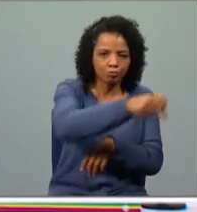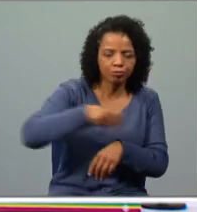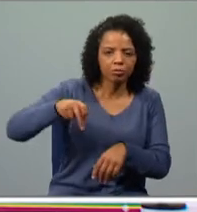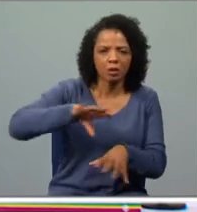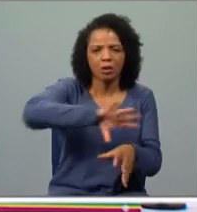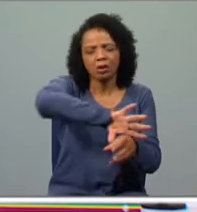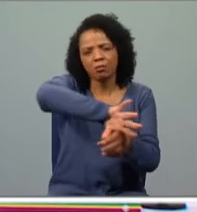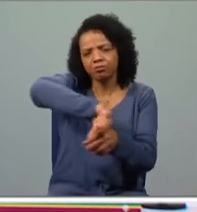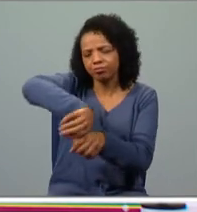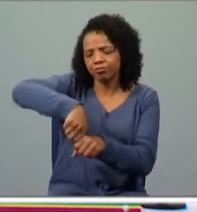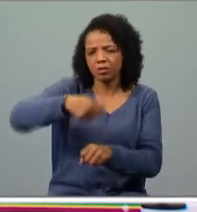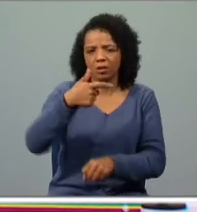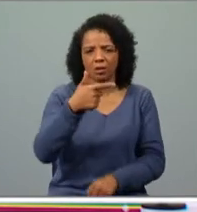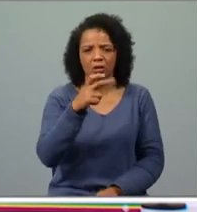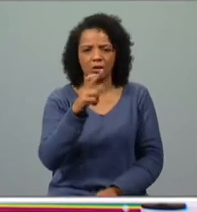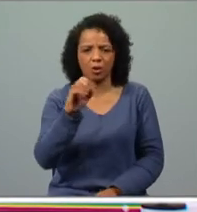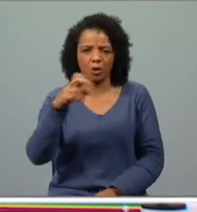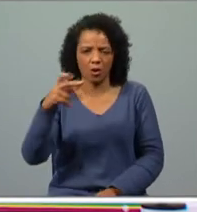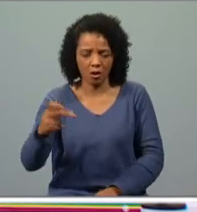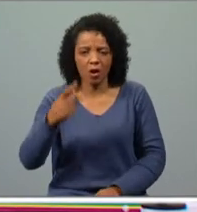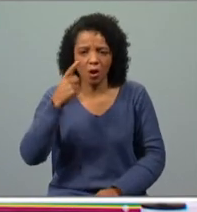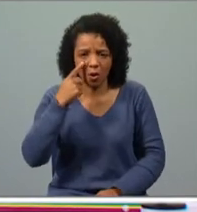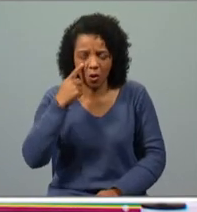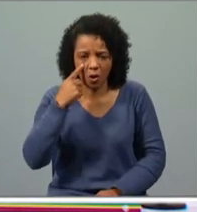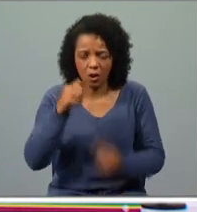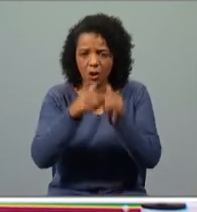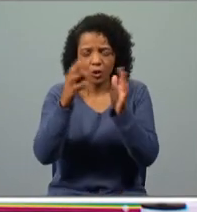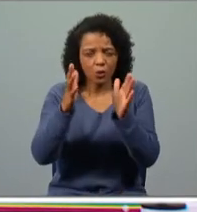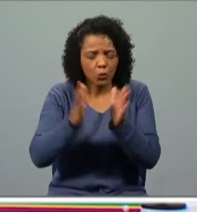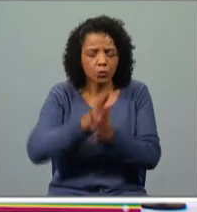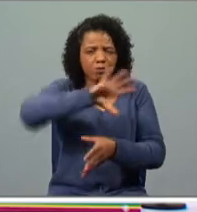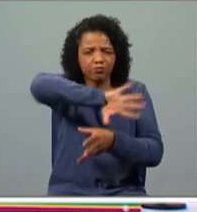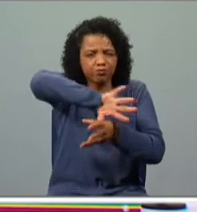destruíram Troy Olha só vos digo não ficou Pedra Sobre Pedra 他們摧毀了特洛伊看，我告訴你不石頭上石頭